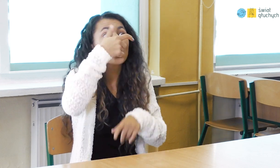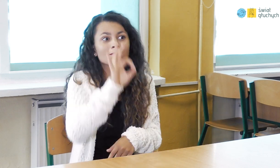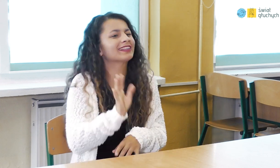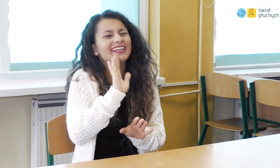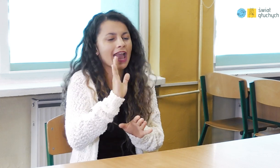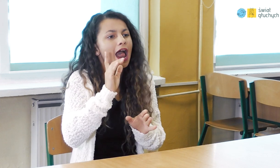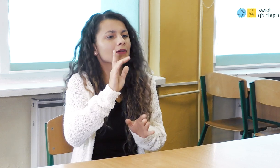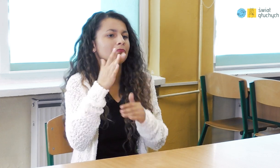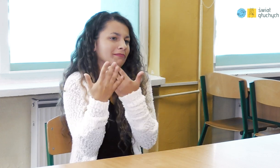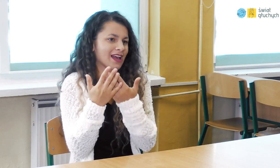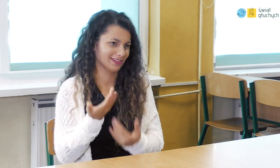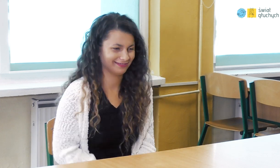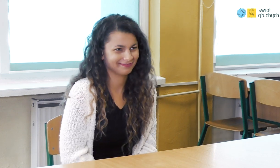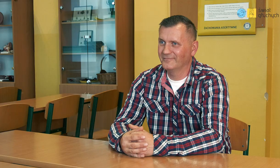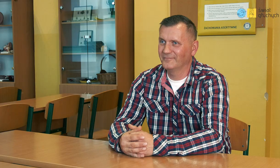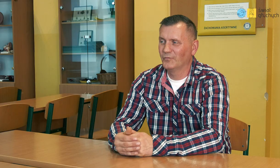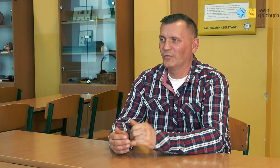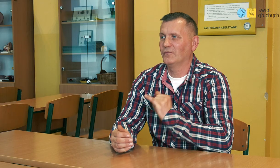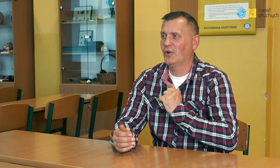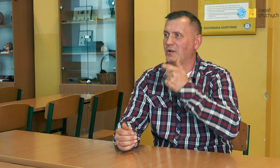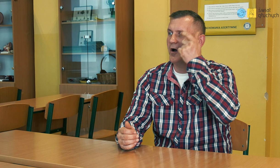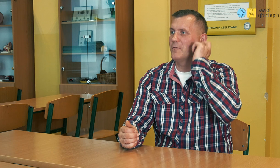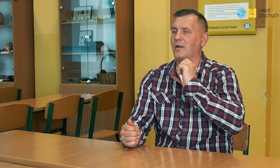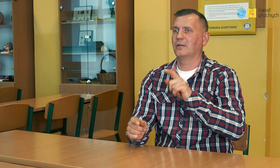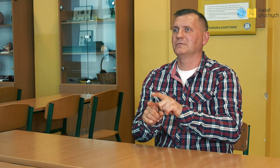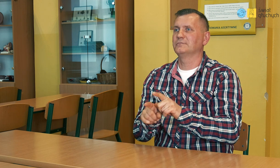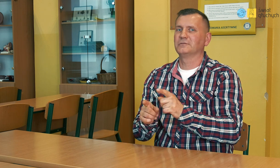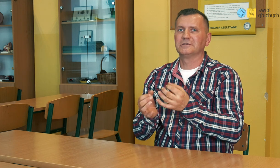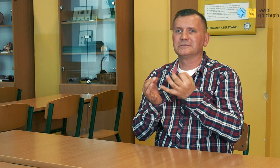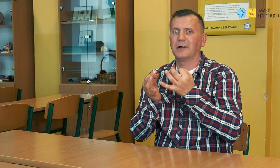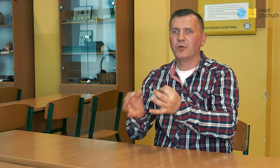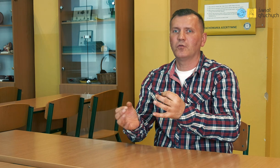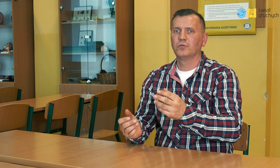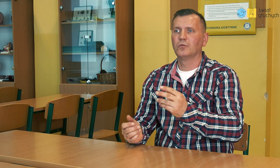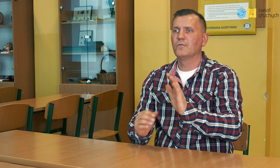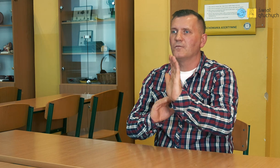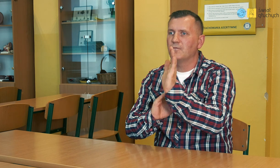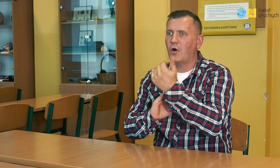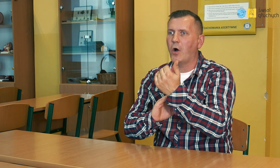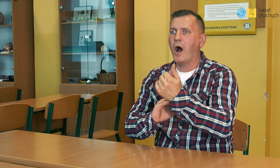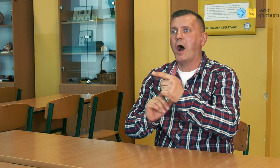Może nie w 100%, ale prawie. Aparat jest wygodny. Słyszę samochody, gdy ktoś mnie woła.